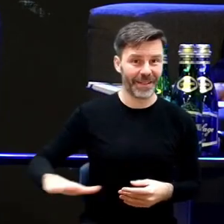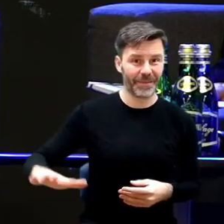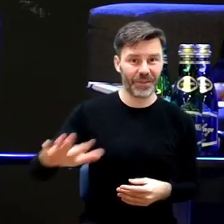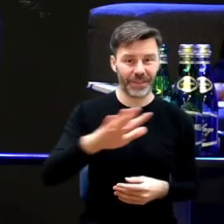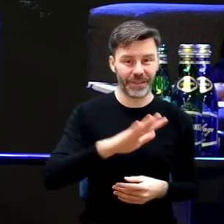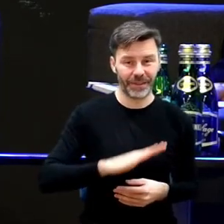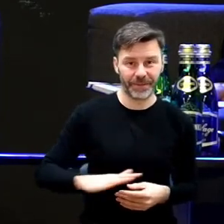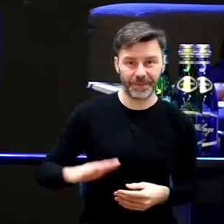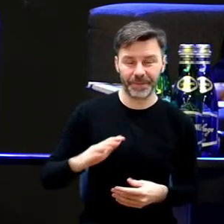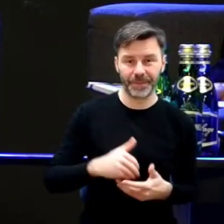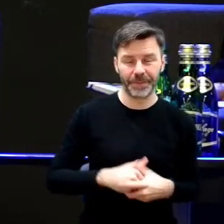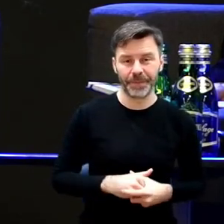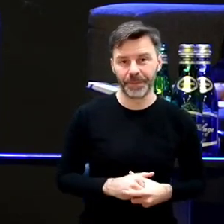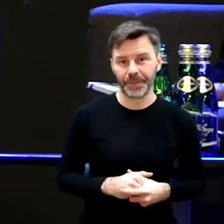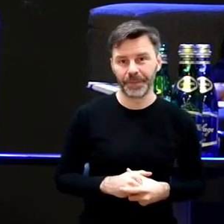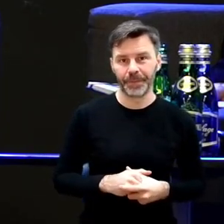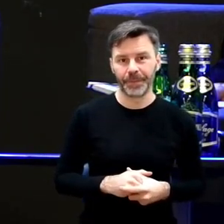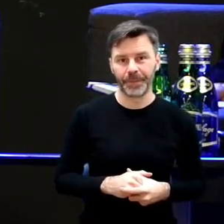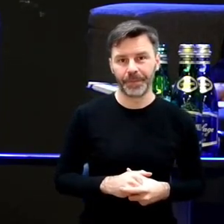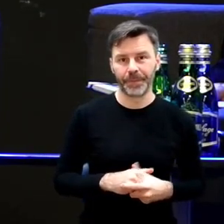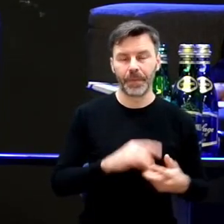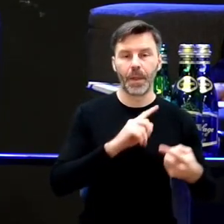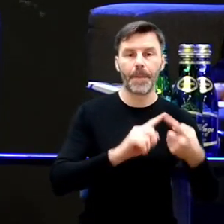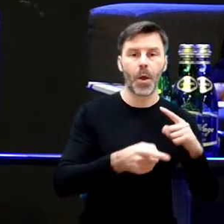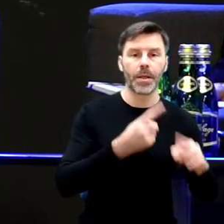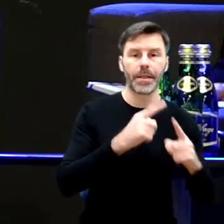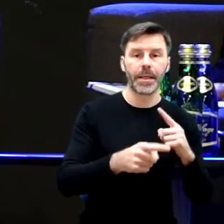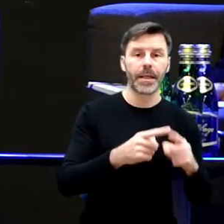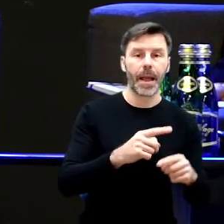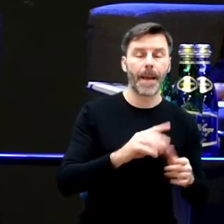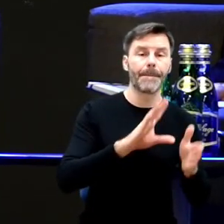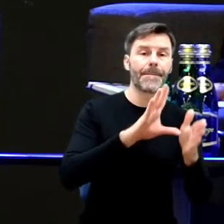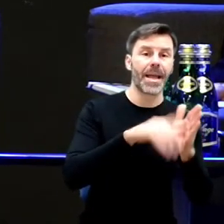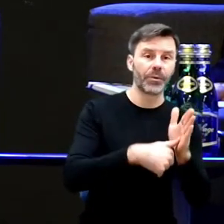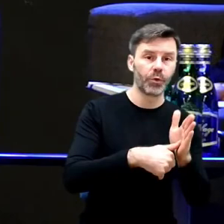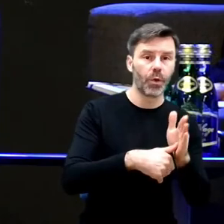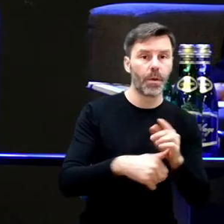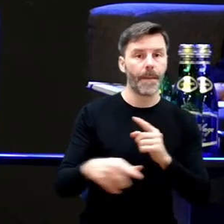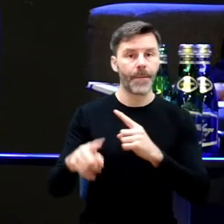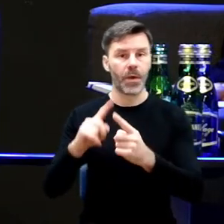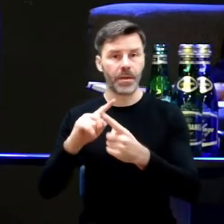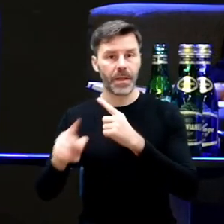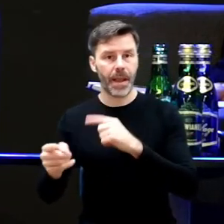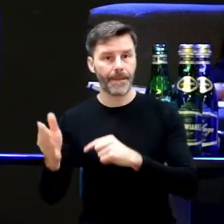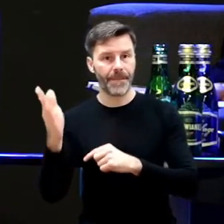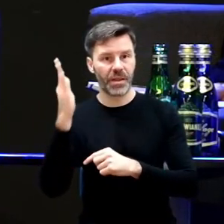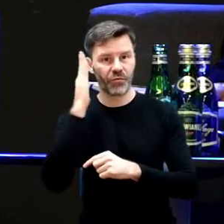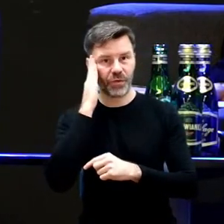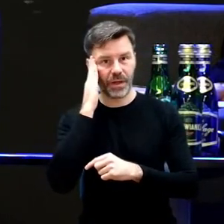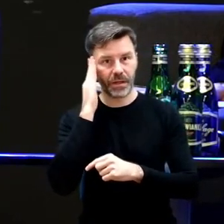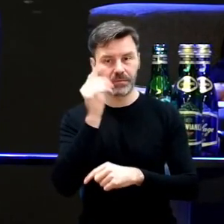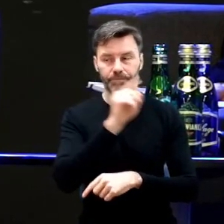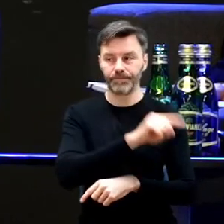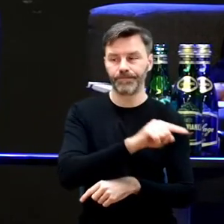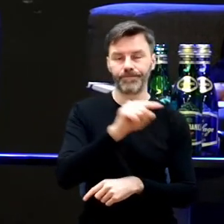Kwestia polityka miejska, polityka mieszkaniowa, od której wyszedłeś.